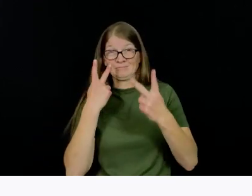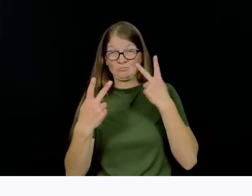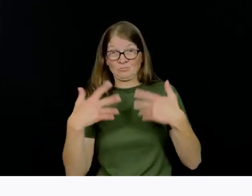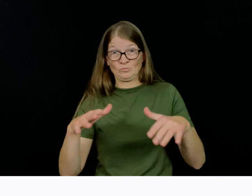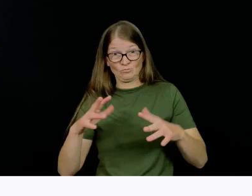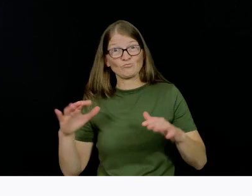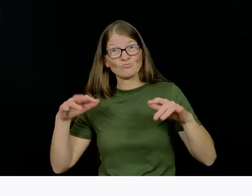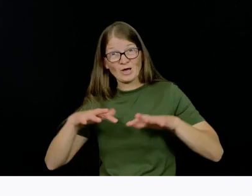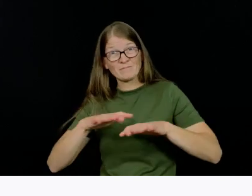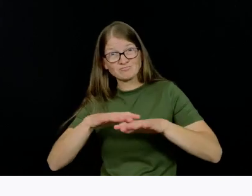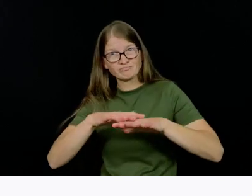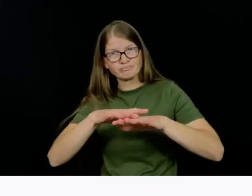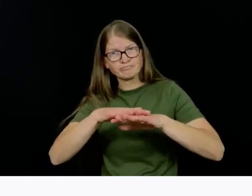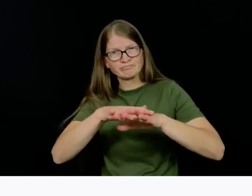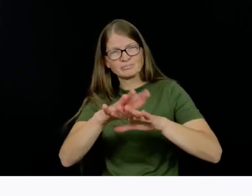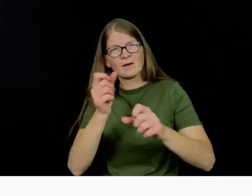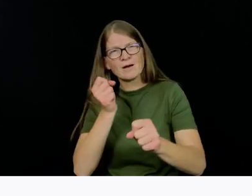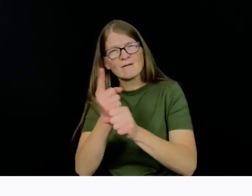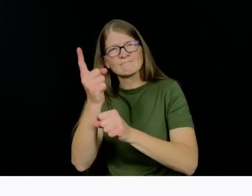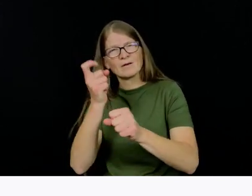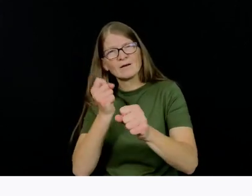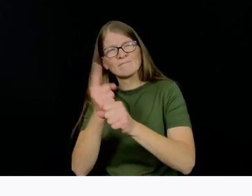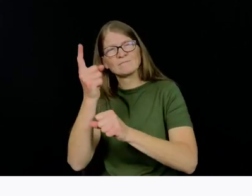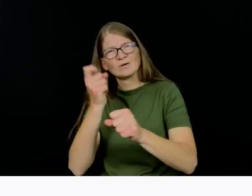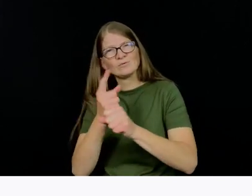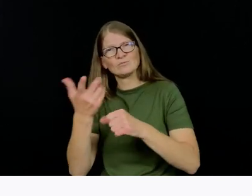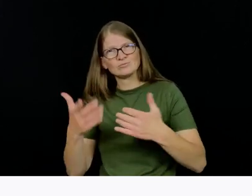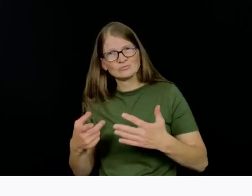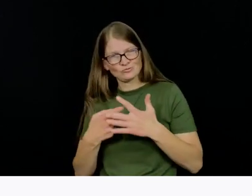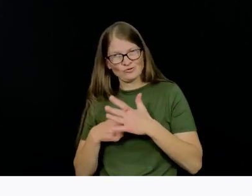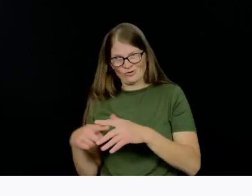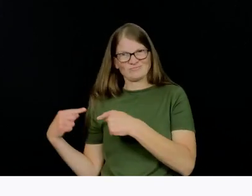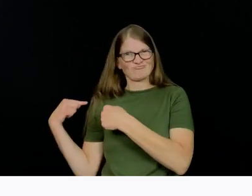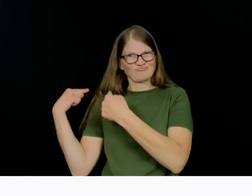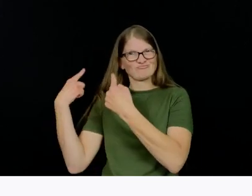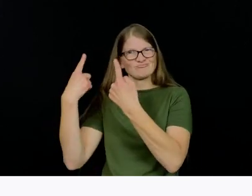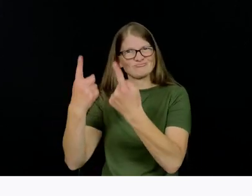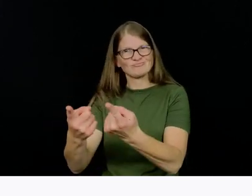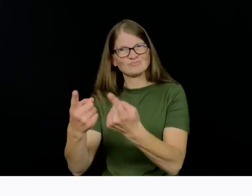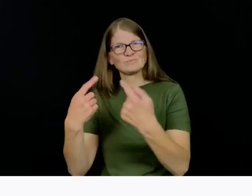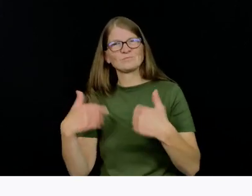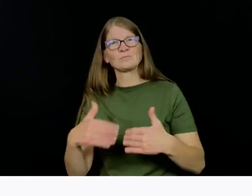كل عام منذ أن أنشأنا البحث لأول مرة هناك المزيد من قرّاء المقالات